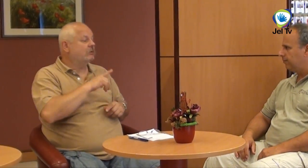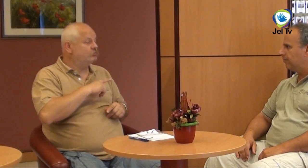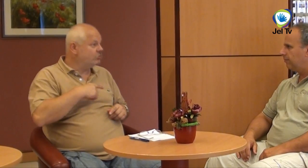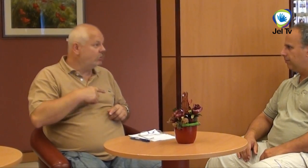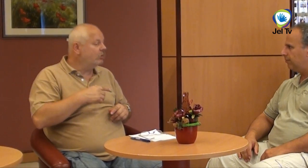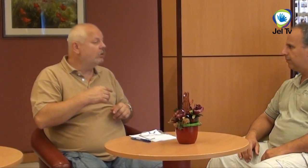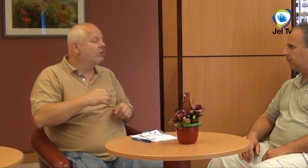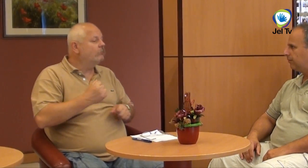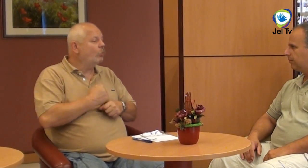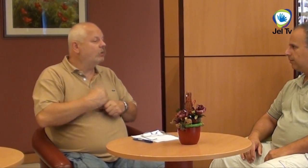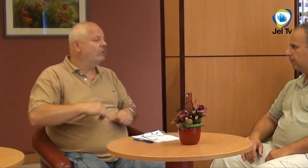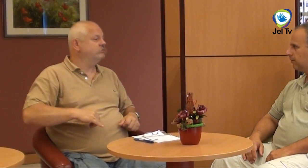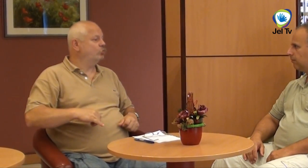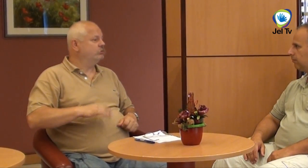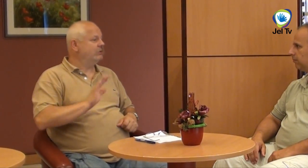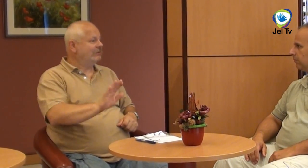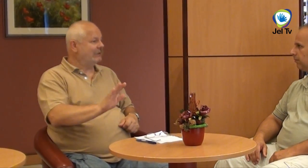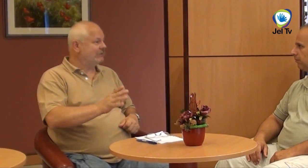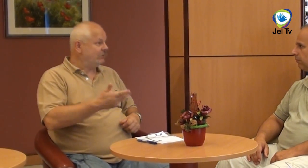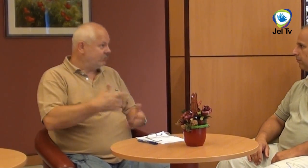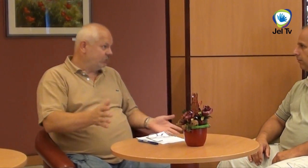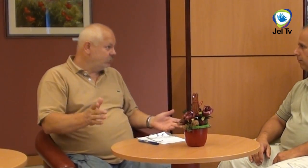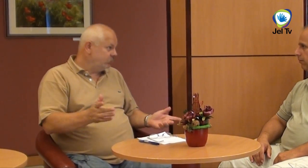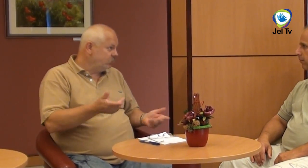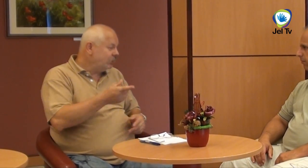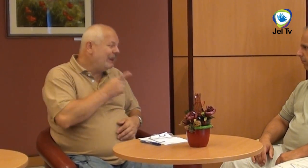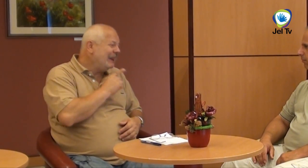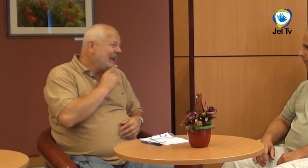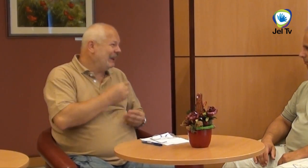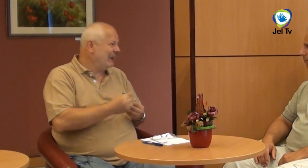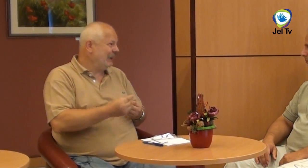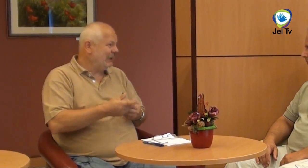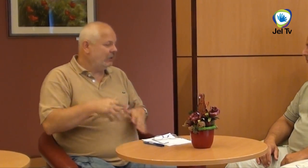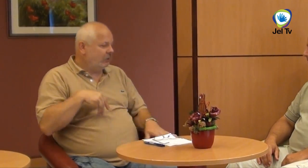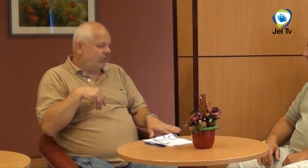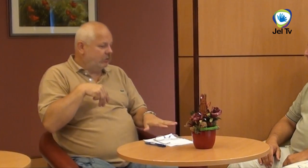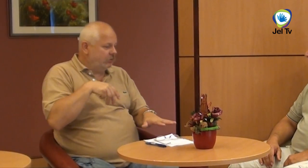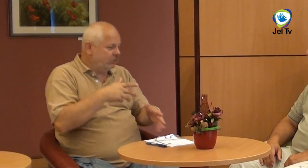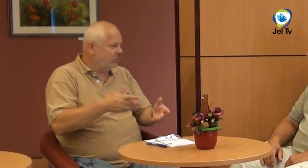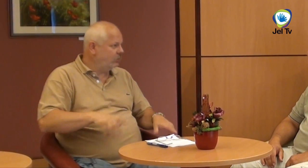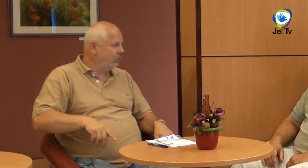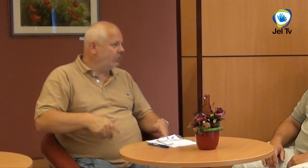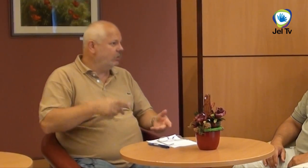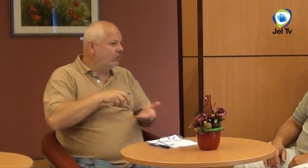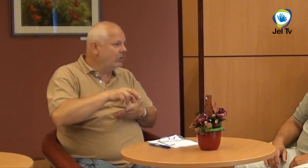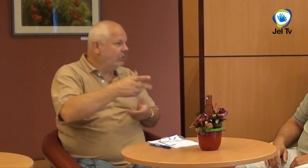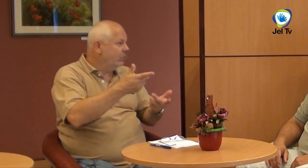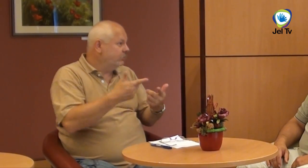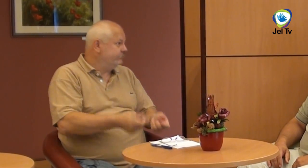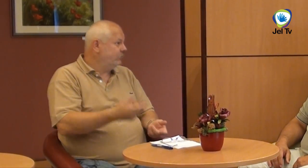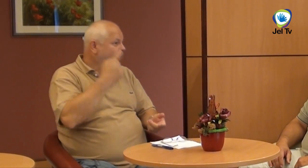Még munkalehetőség sincs ott vagy alig van, és mozgáskorlátozottak nehezen jutnak el a munkahelyükre. 53 00:08:01 --> 00: 08:07 Mindenki zárt intézetben lakik, tehát a munka biztosítása nincs meg. Egyszerűen nincsen.